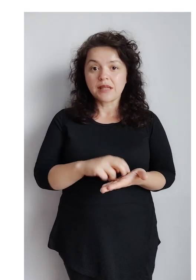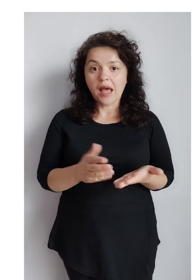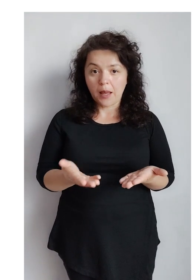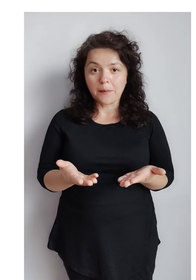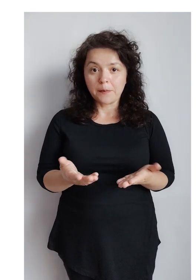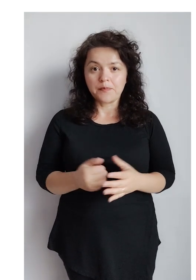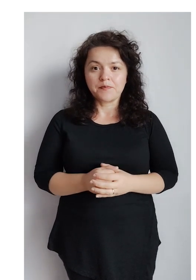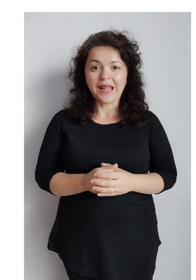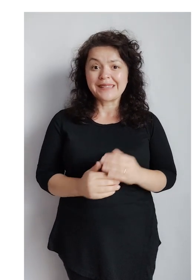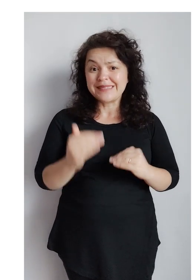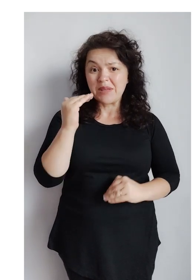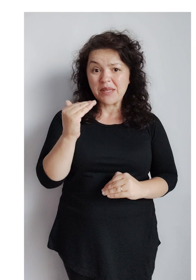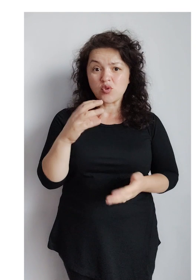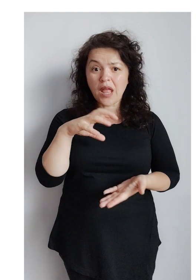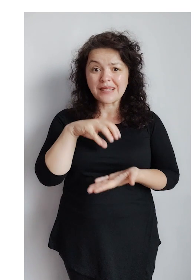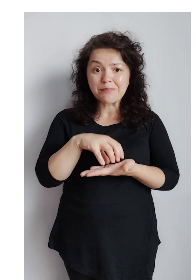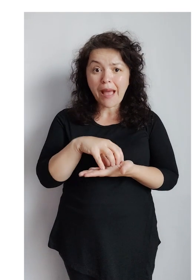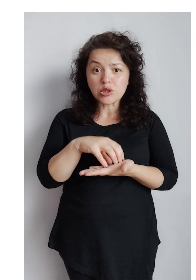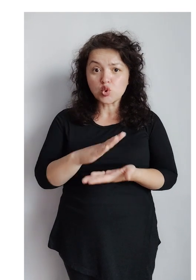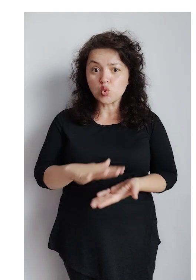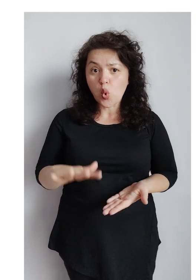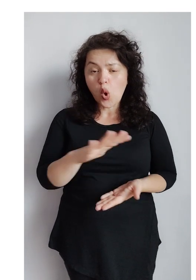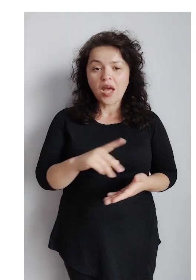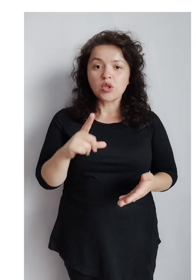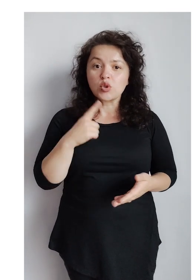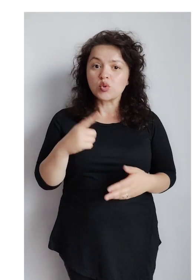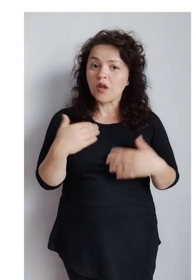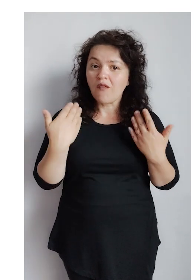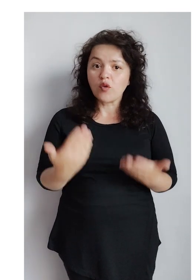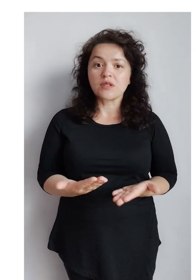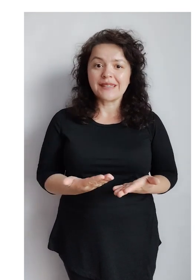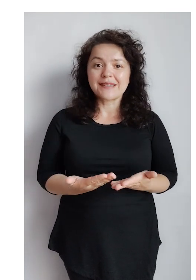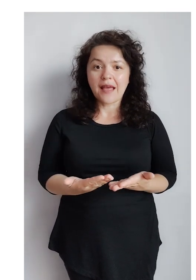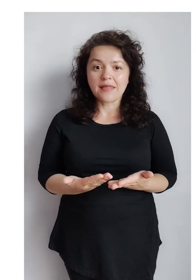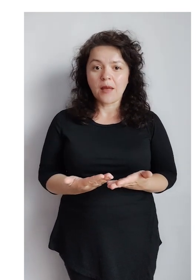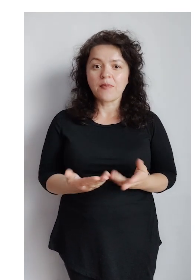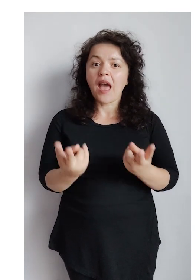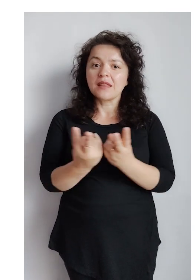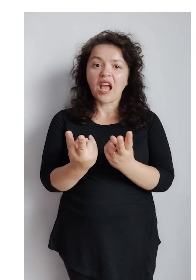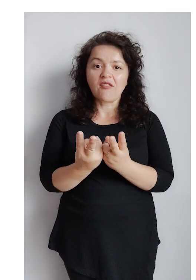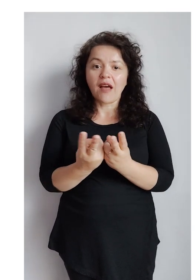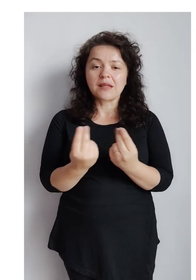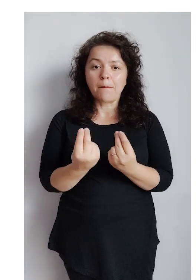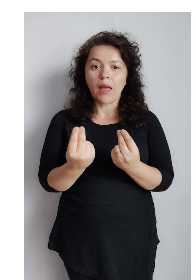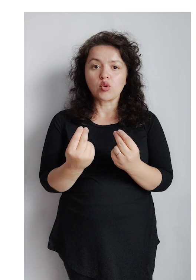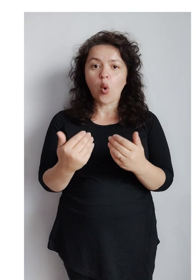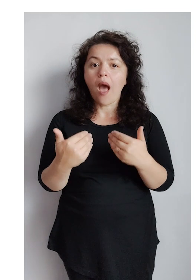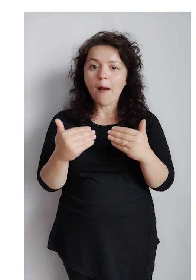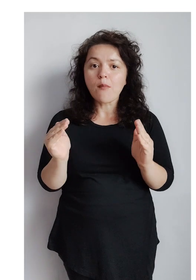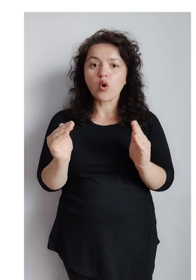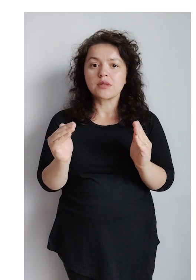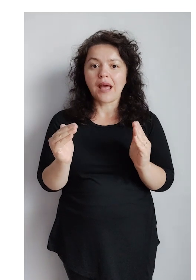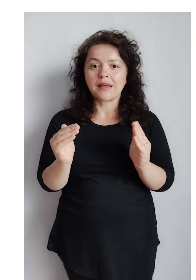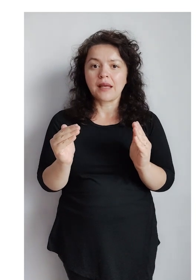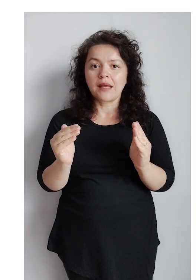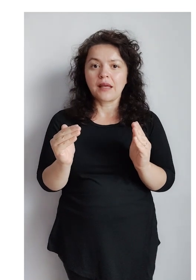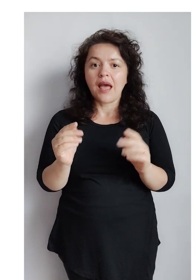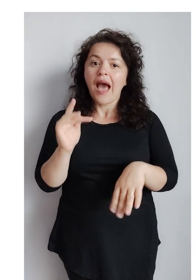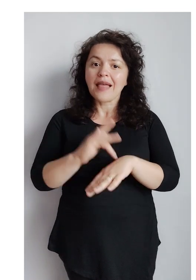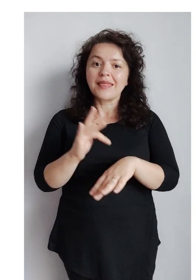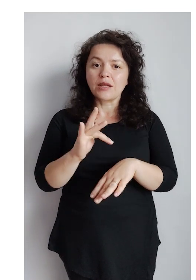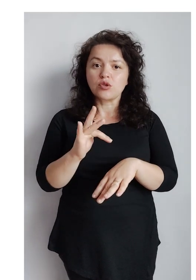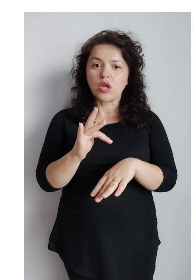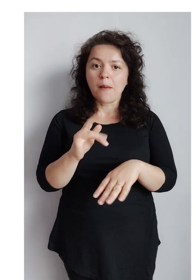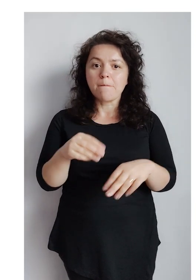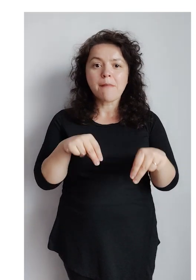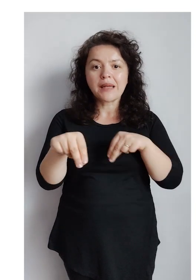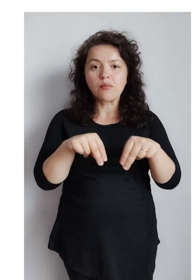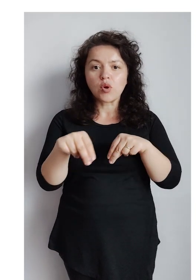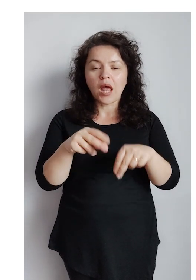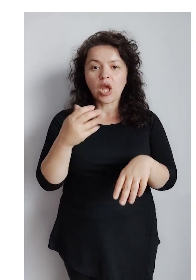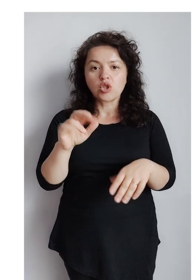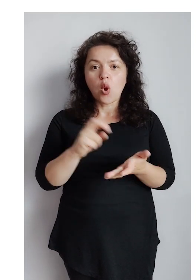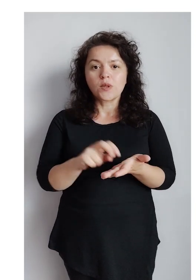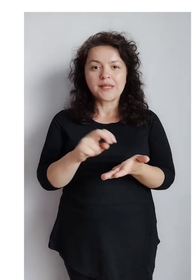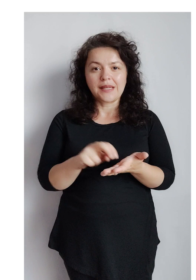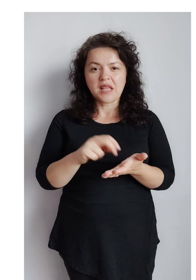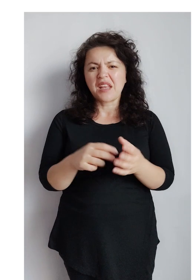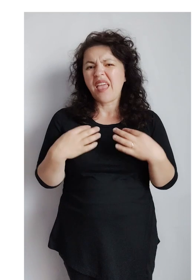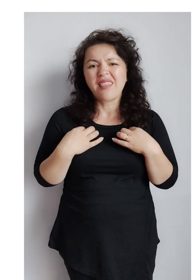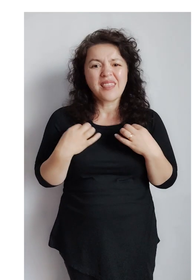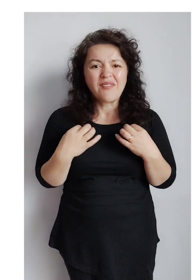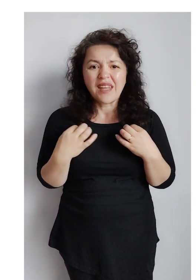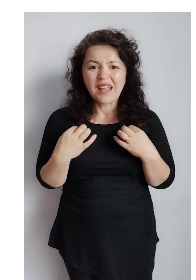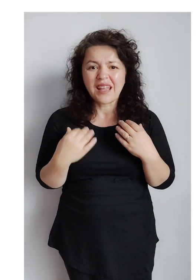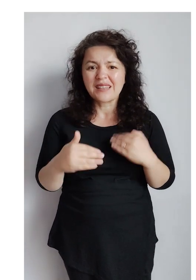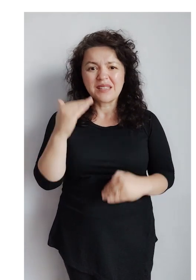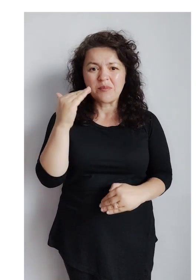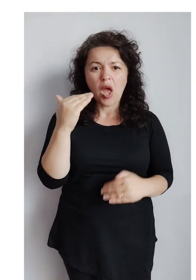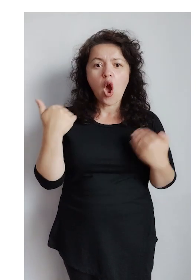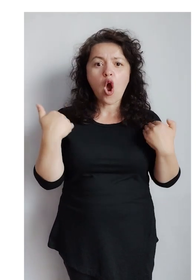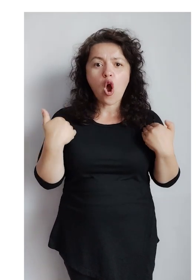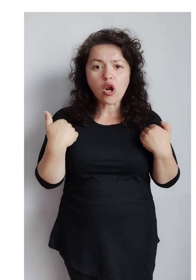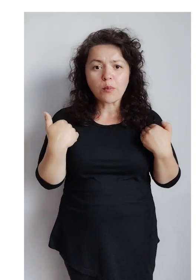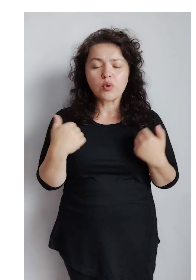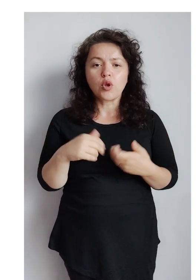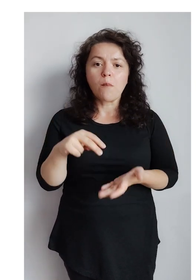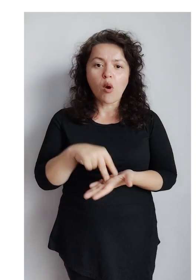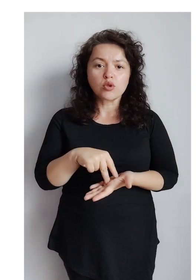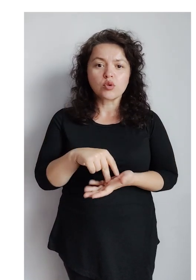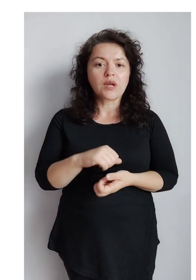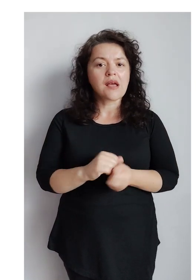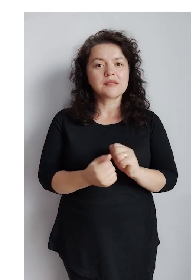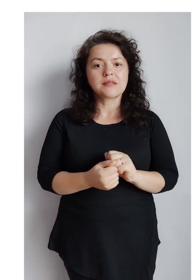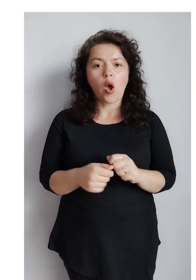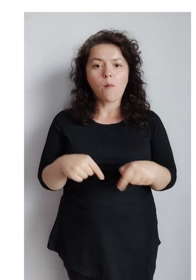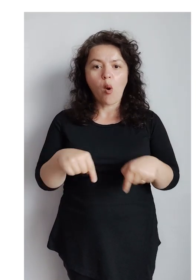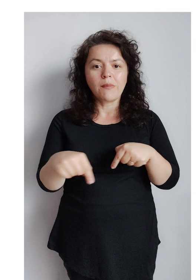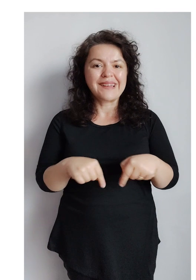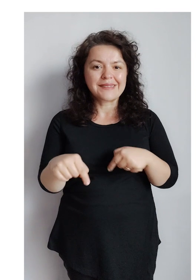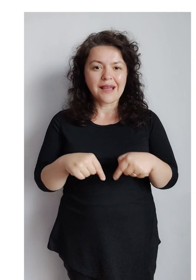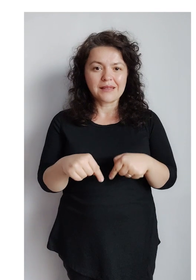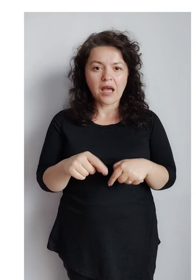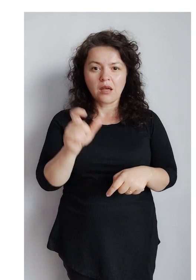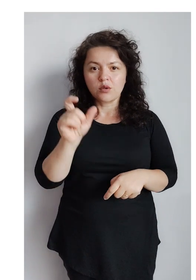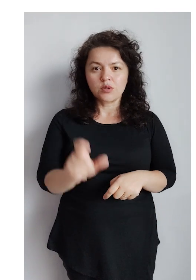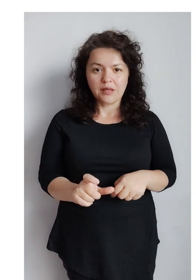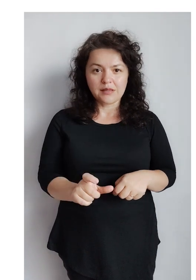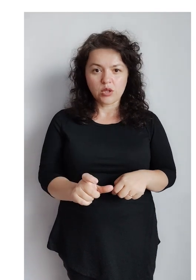Dimensiunea și spațiul sunt furnizate adecvat pentru abordare, atingere, manipulare și utilizare, indiferent de dimensiunea corpului, postură sau mobilitatea utilizatorului